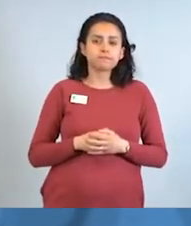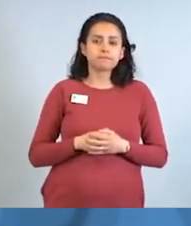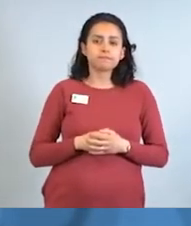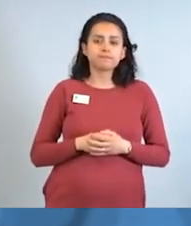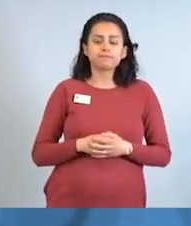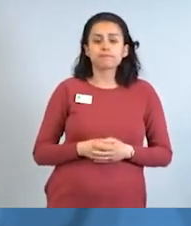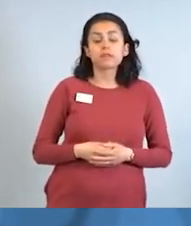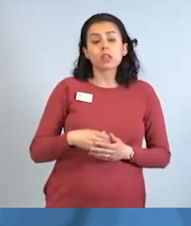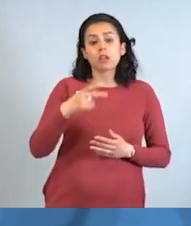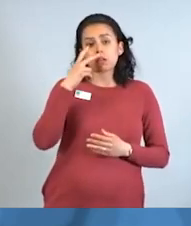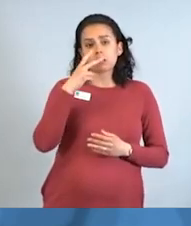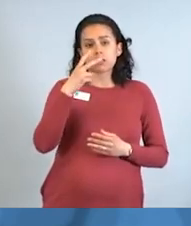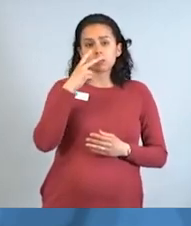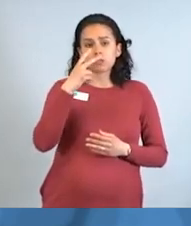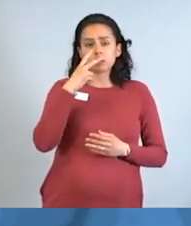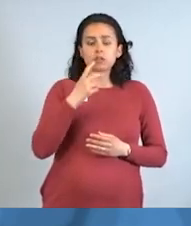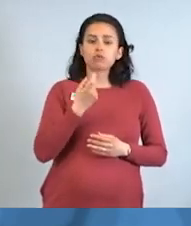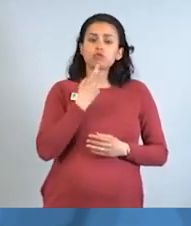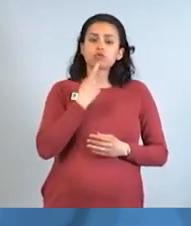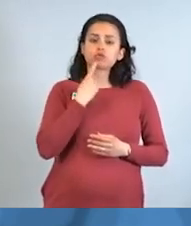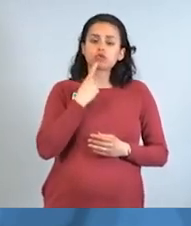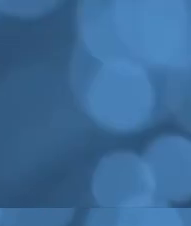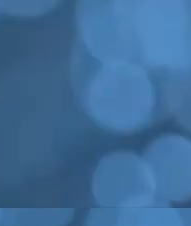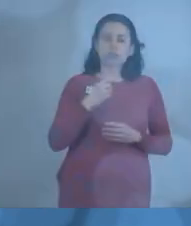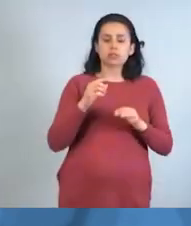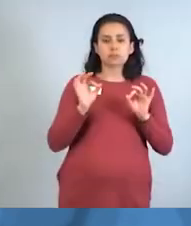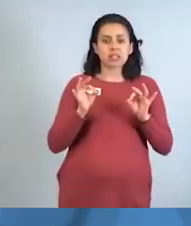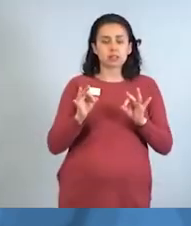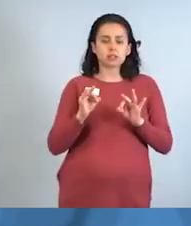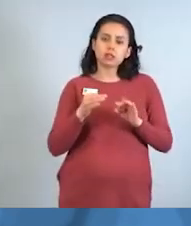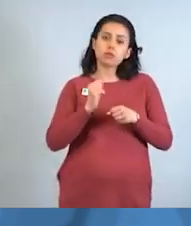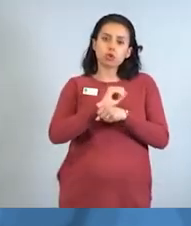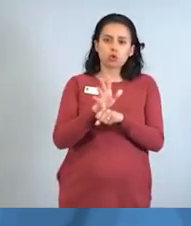Katsotaan Suomessa käytettävien koronarokotteiden turvallisuutta.